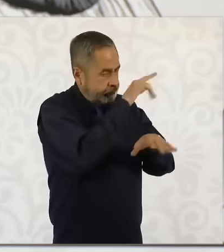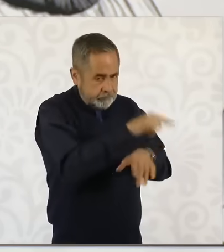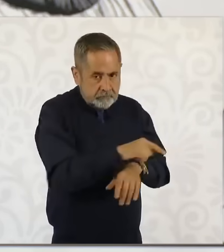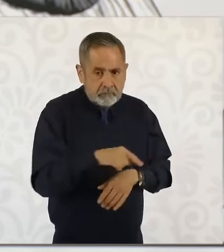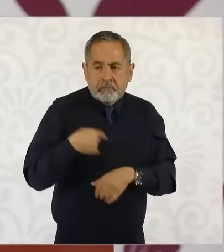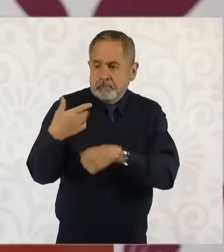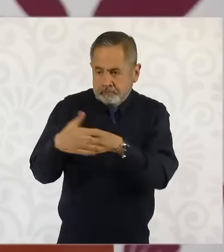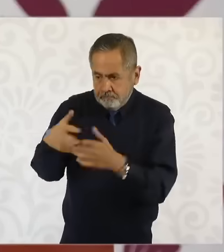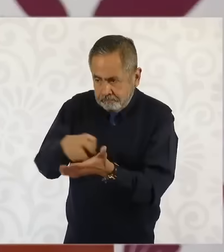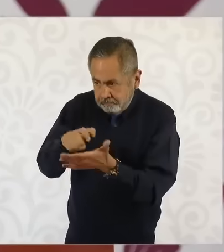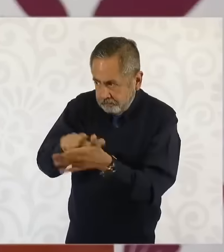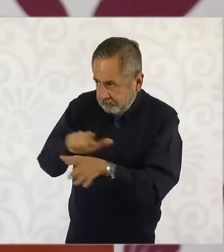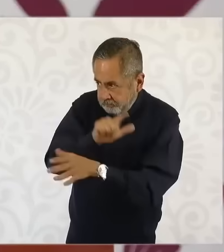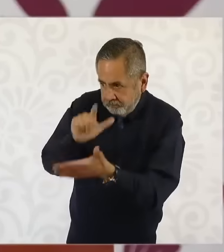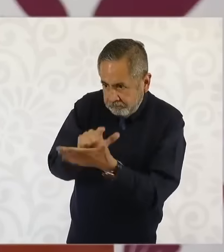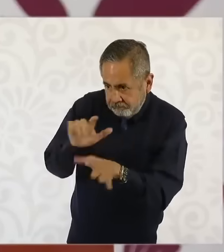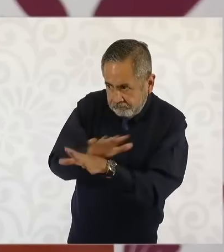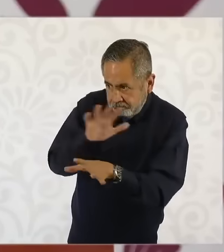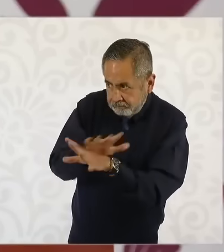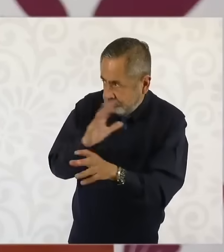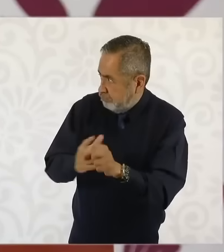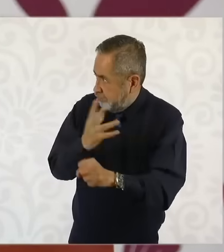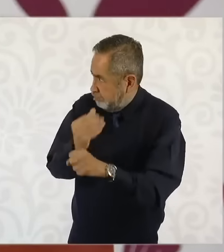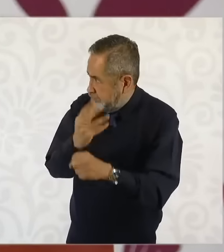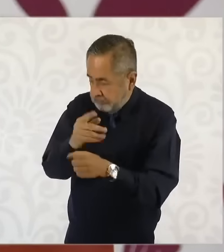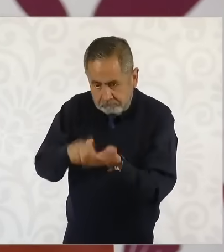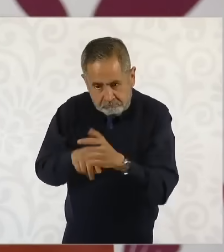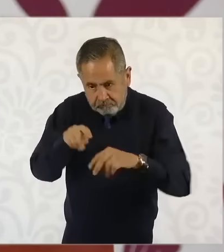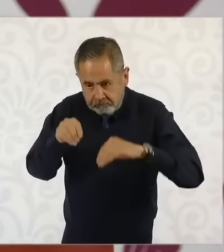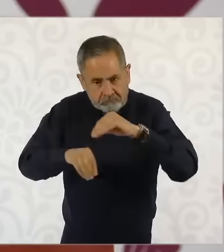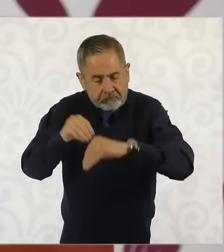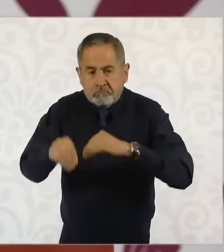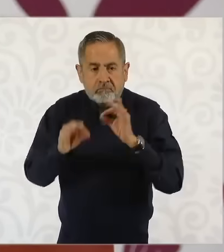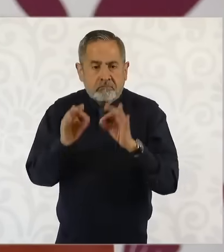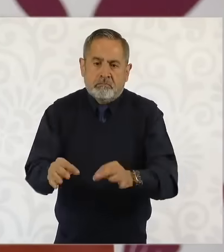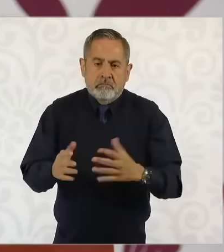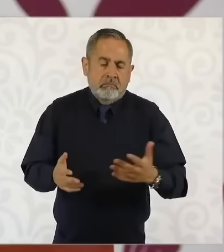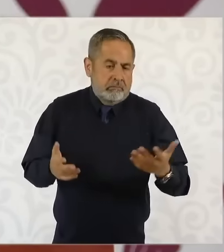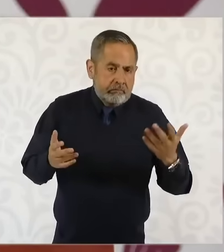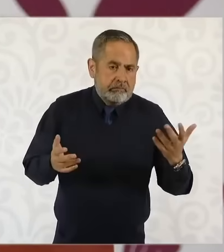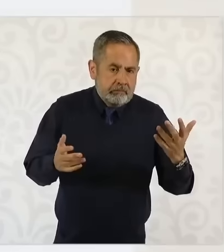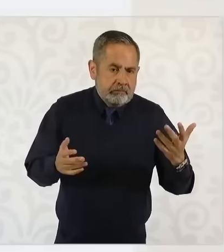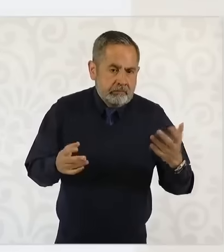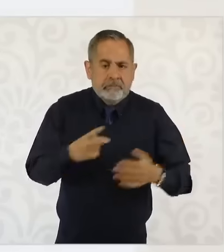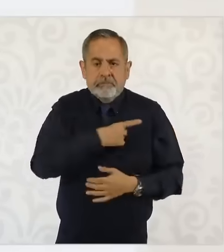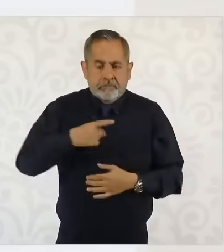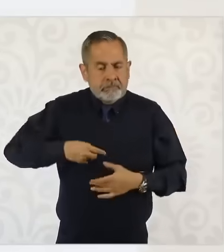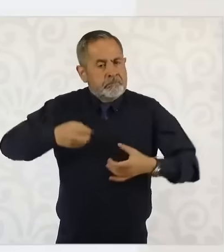ocurrir porque en todo caso tiene que haber un juicio de fondo para